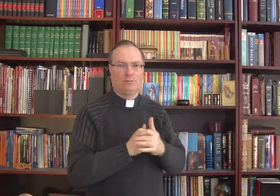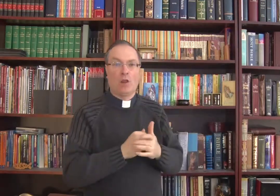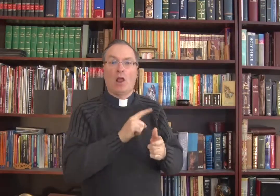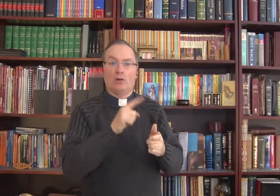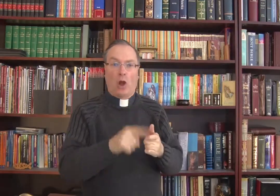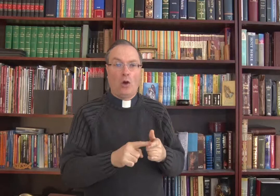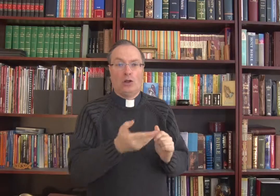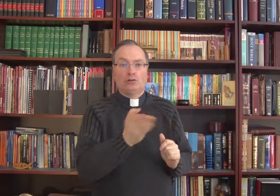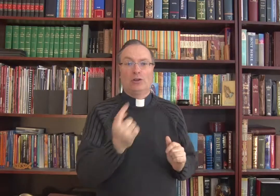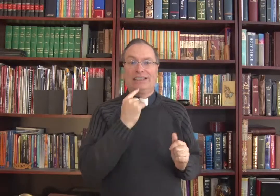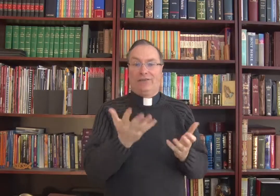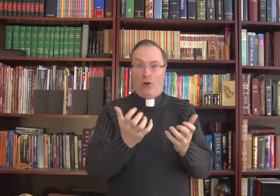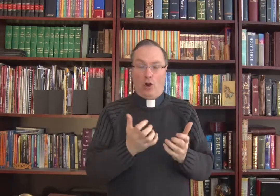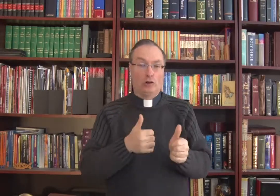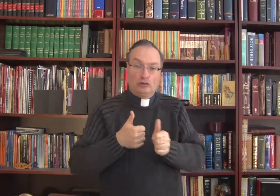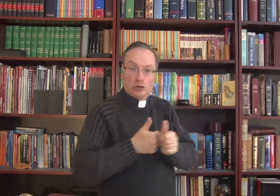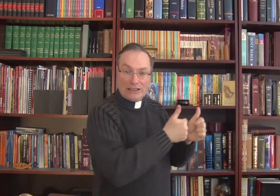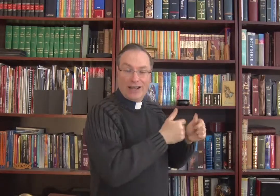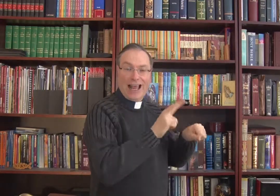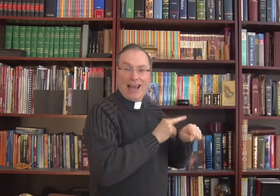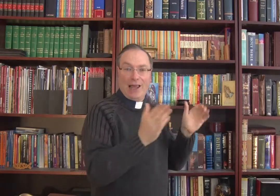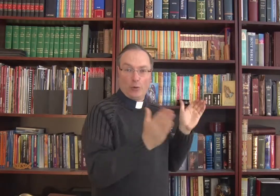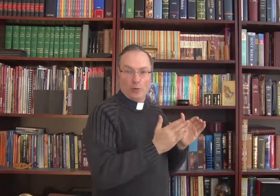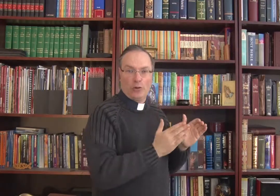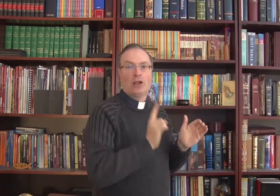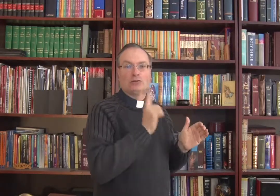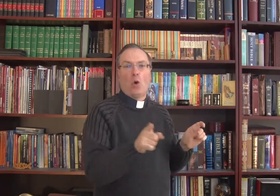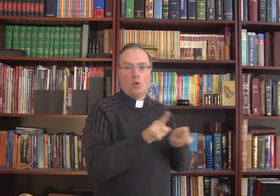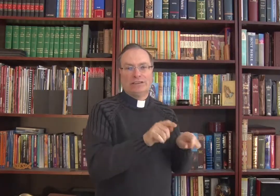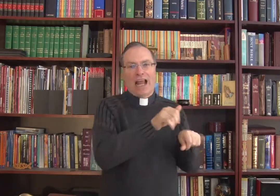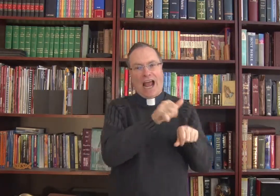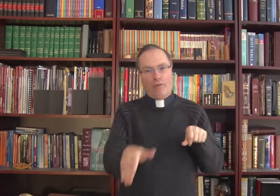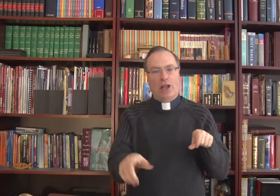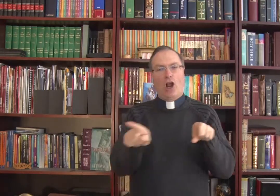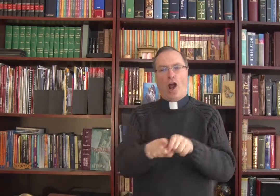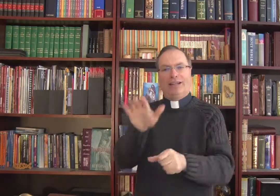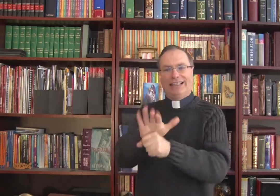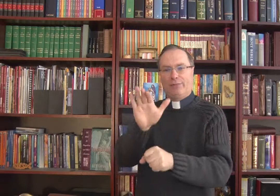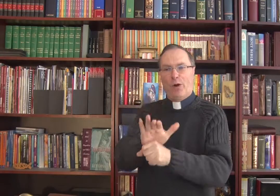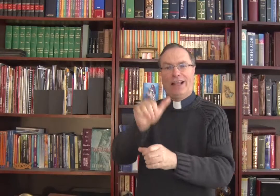Donc ceux qui veulent suivent l’Agneau, sont aussi envoyés comme des témoins